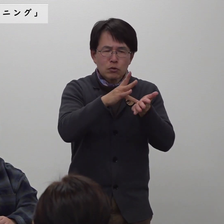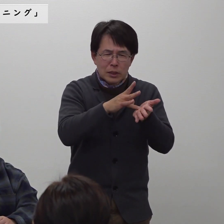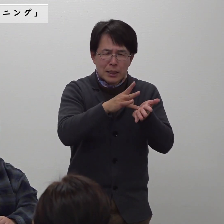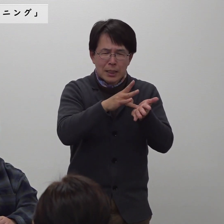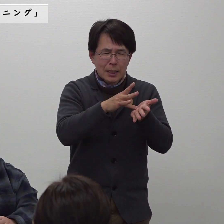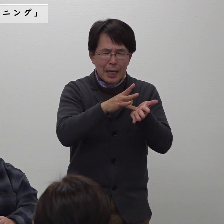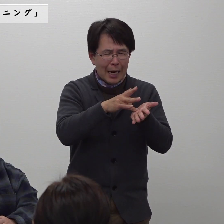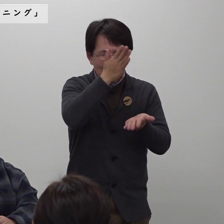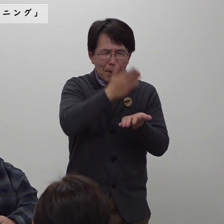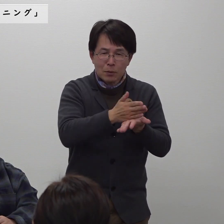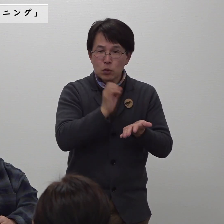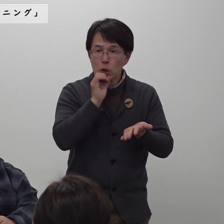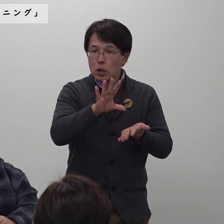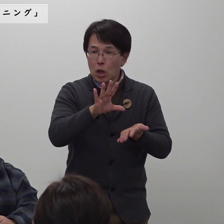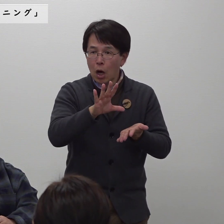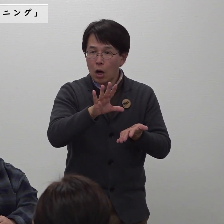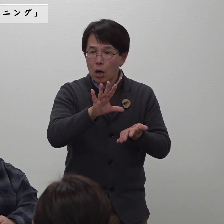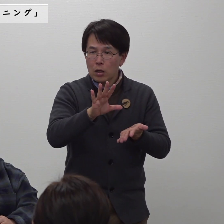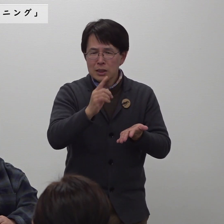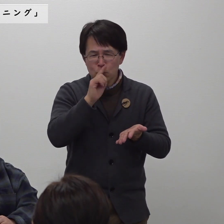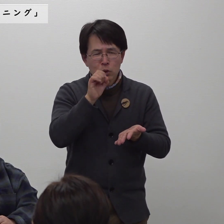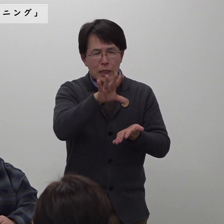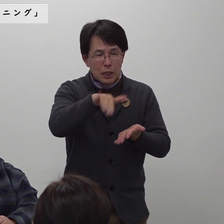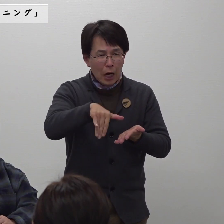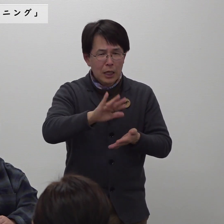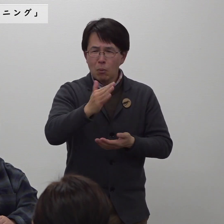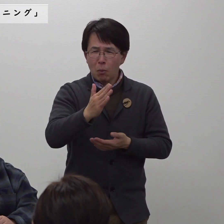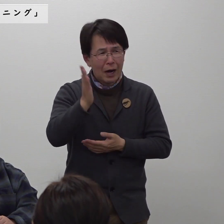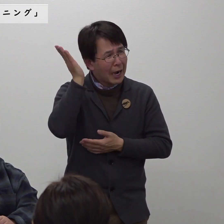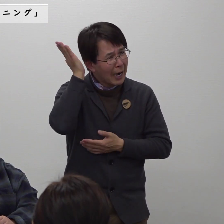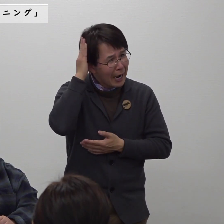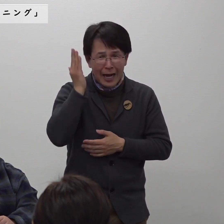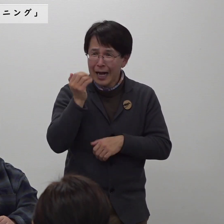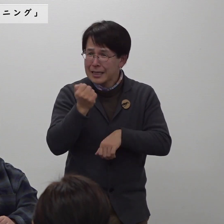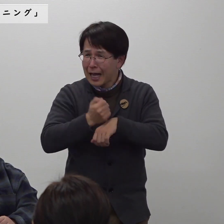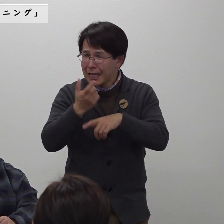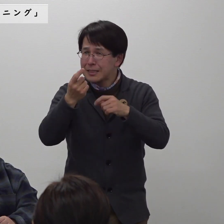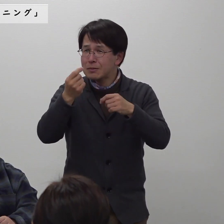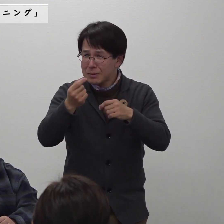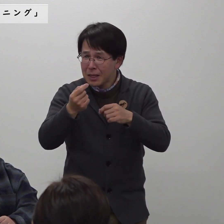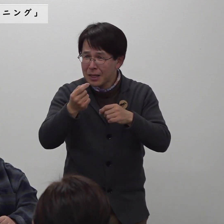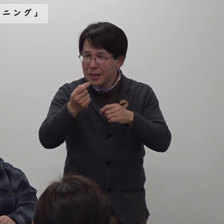自分でなんてこと言ったんだって いう感じになったんです